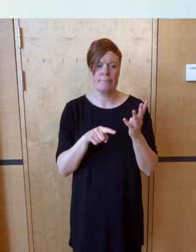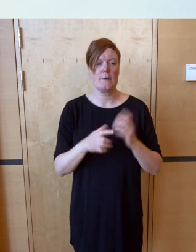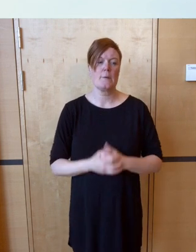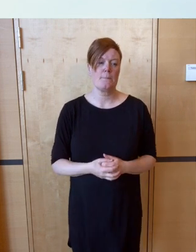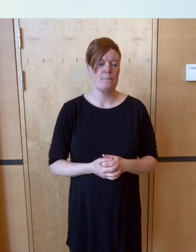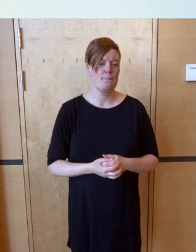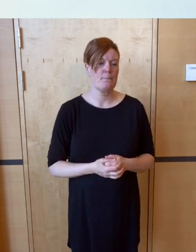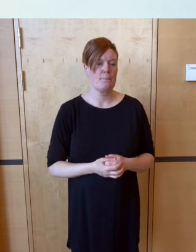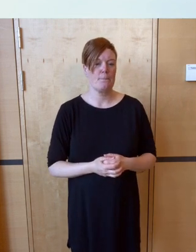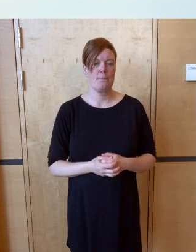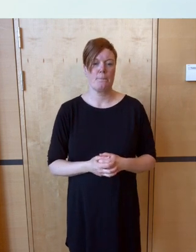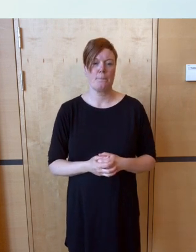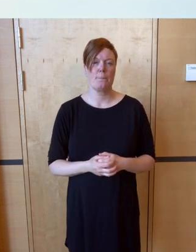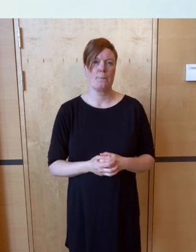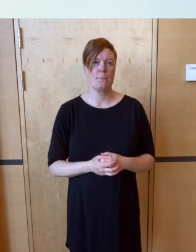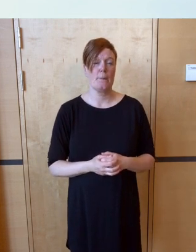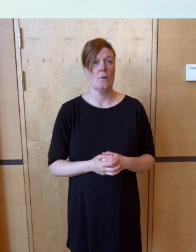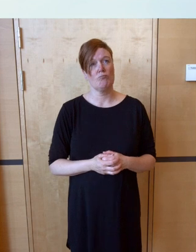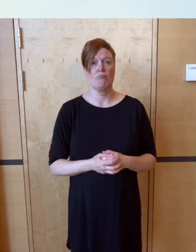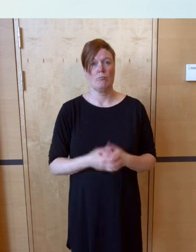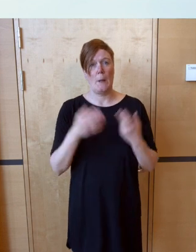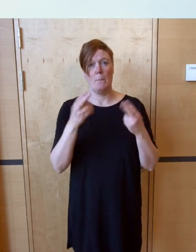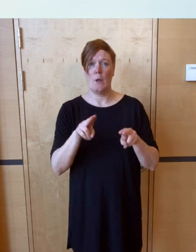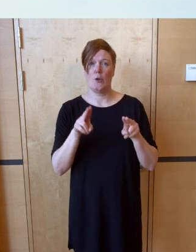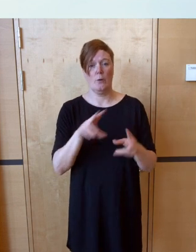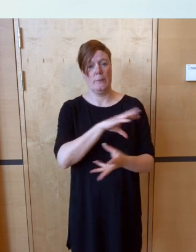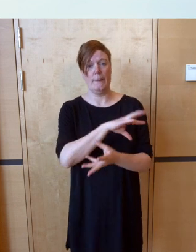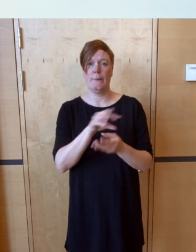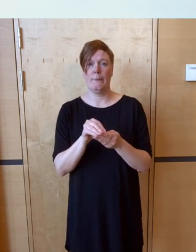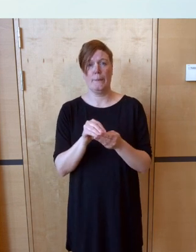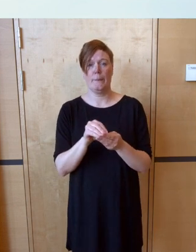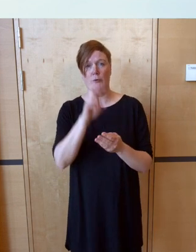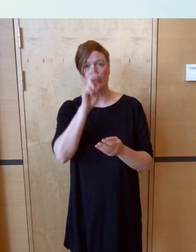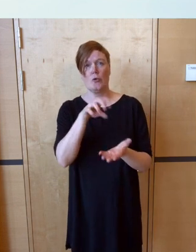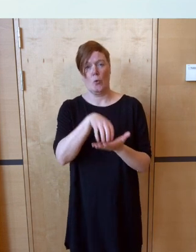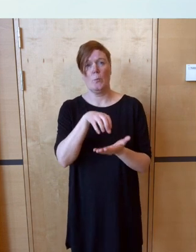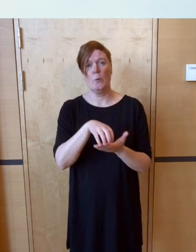Ja men den samlade bedömningen är att kommunerna haft en god ekonomisk hushållning i sin verksamhet